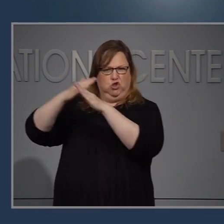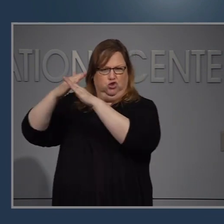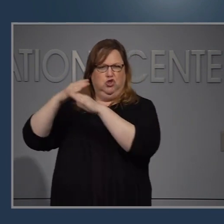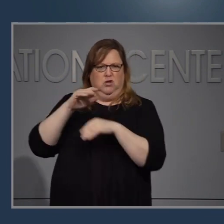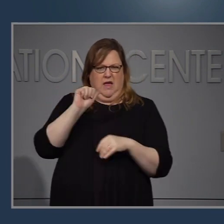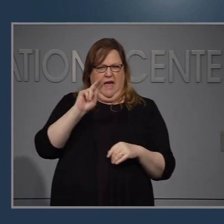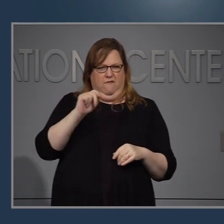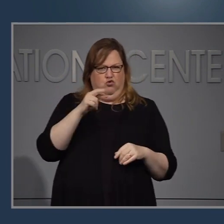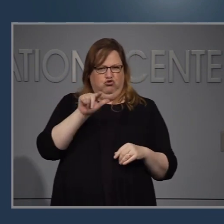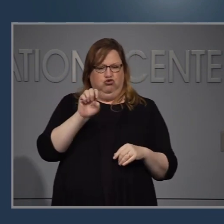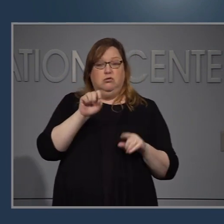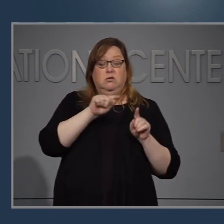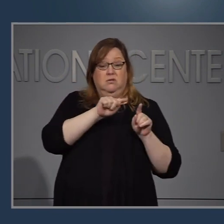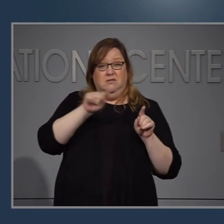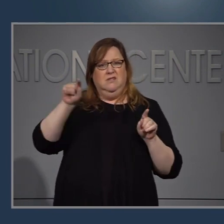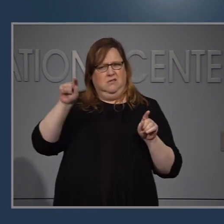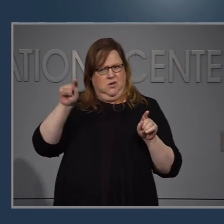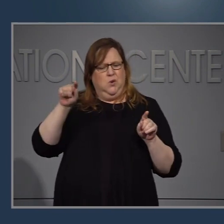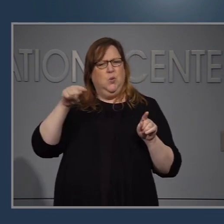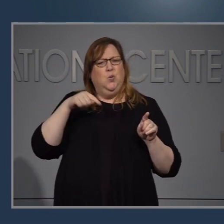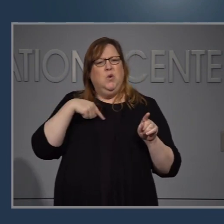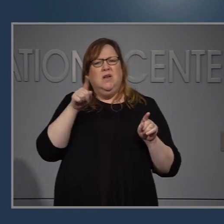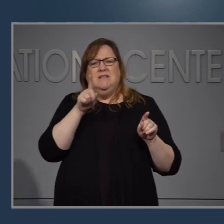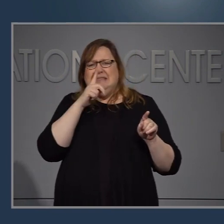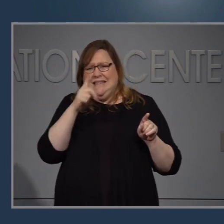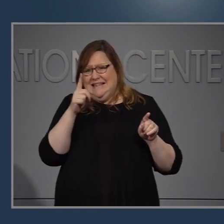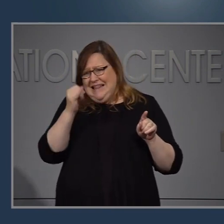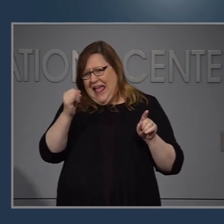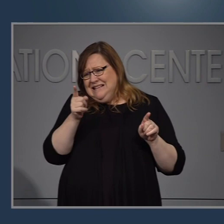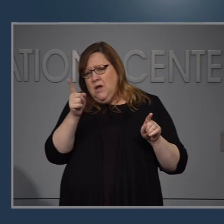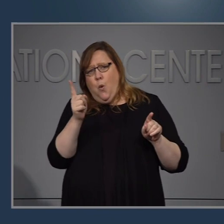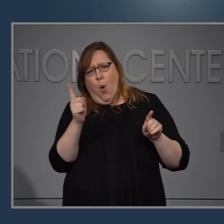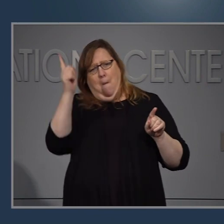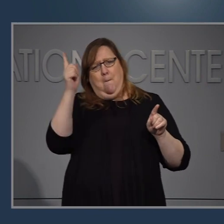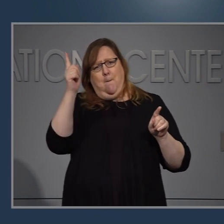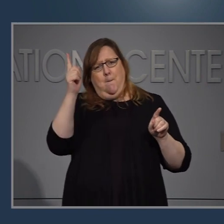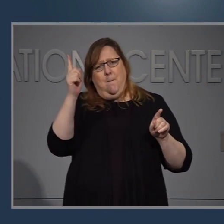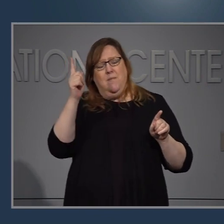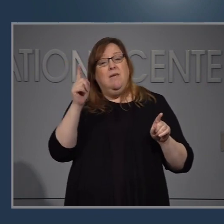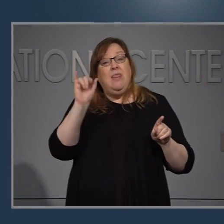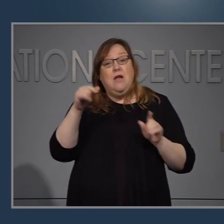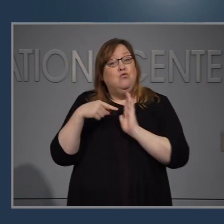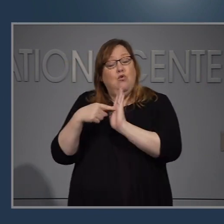laboratorio como dije ayer reportamos el día más alto de casos positivos en un solo día.